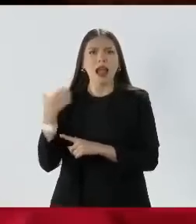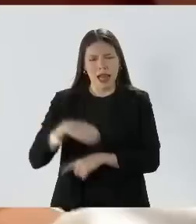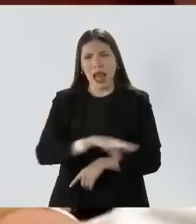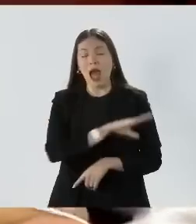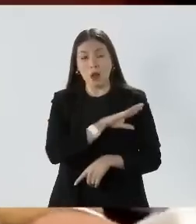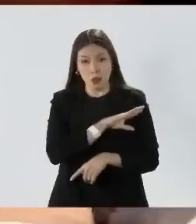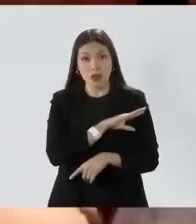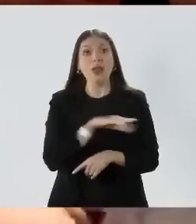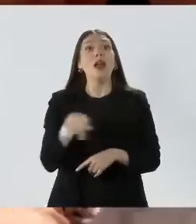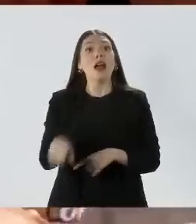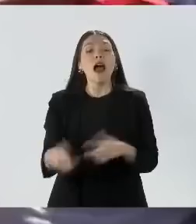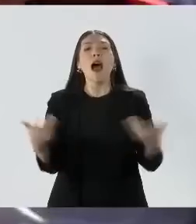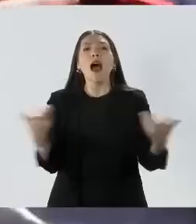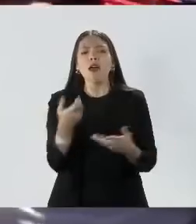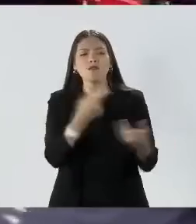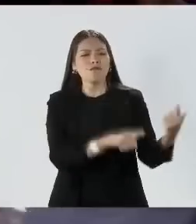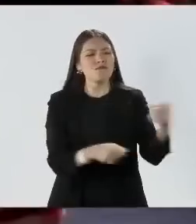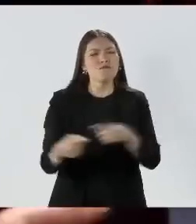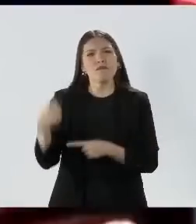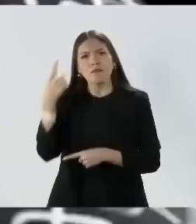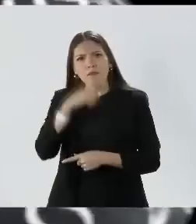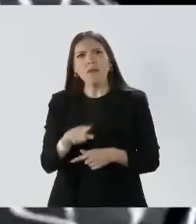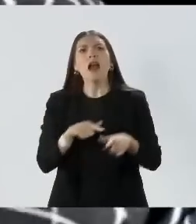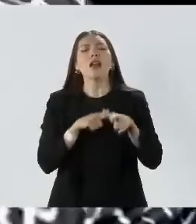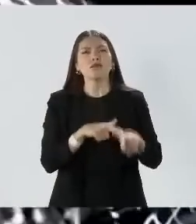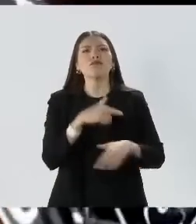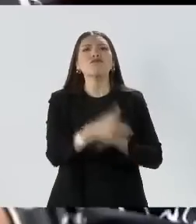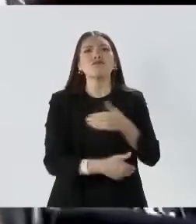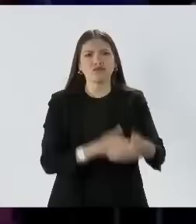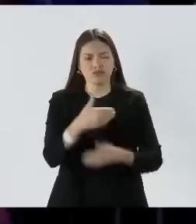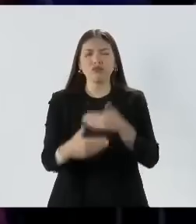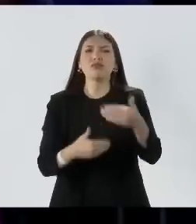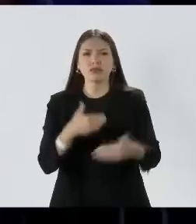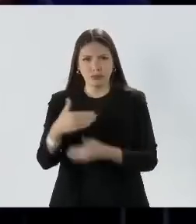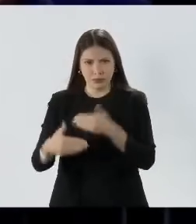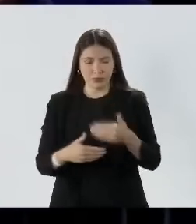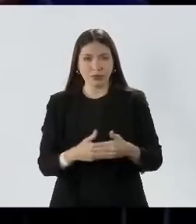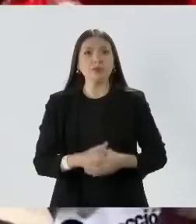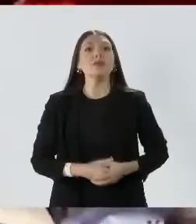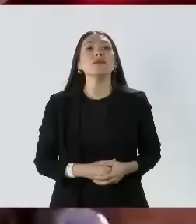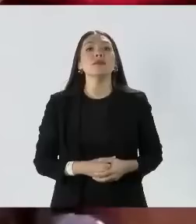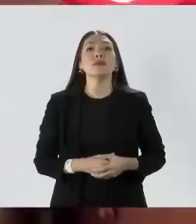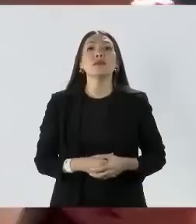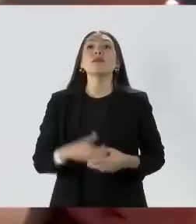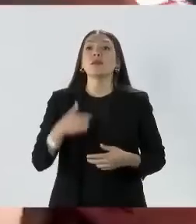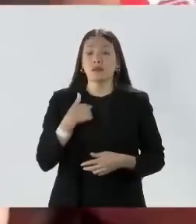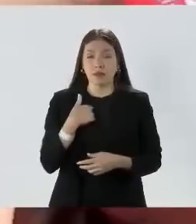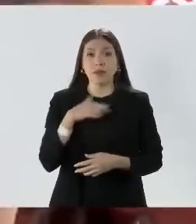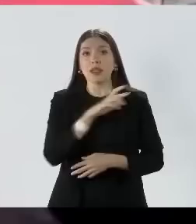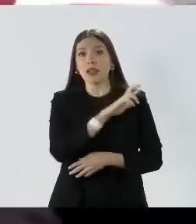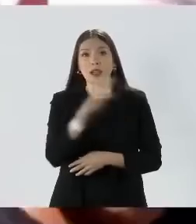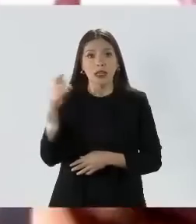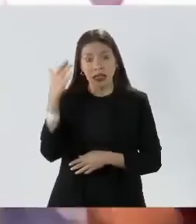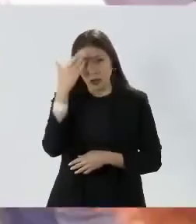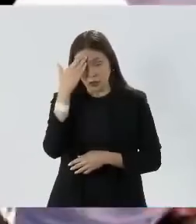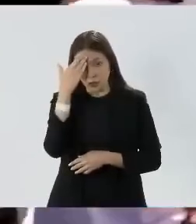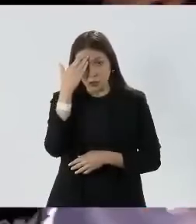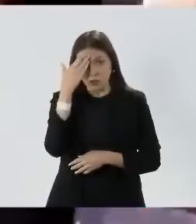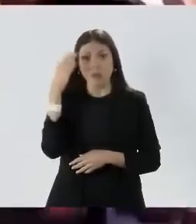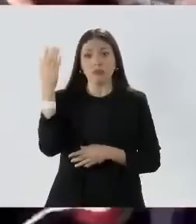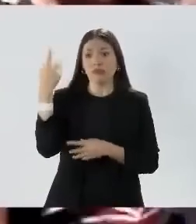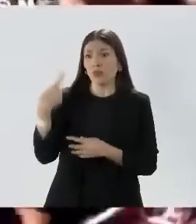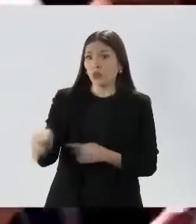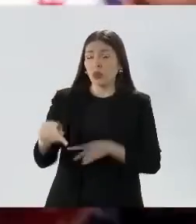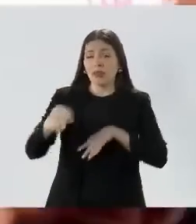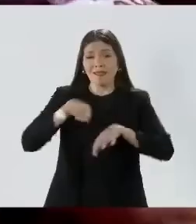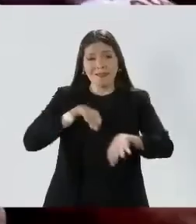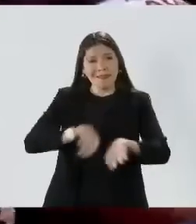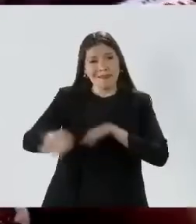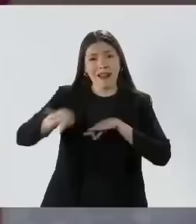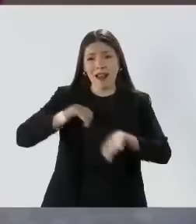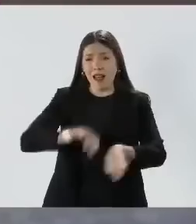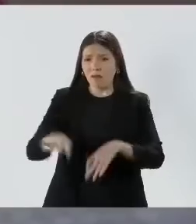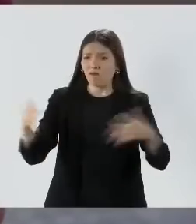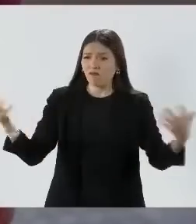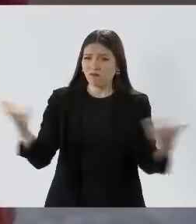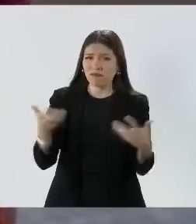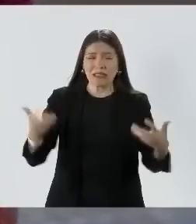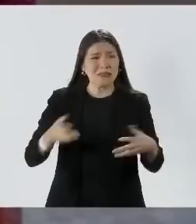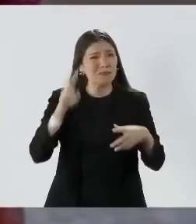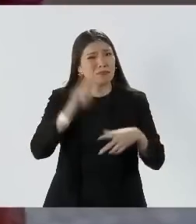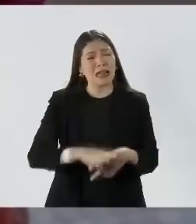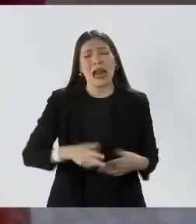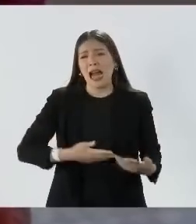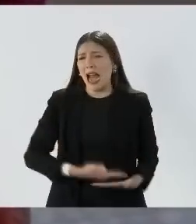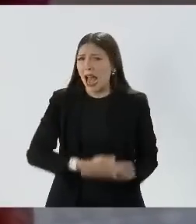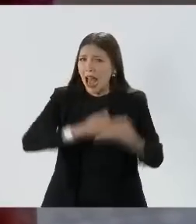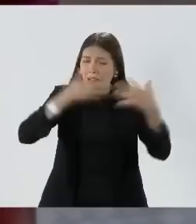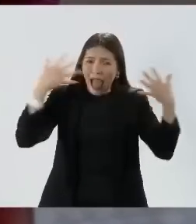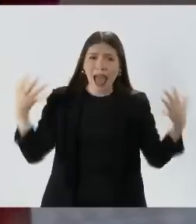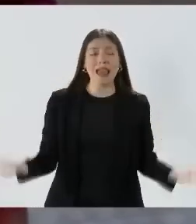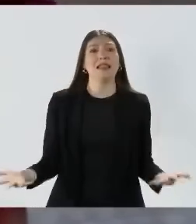para avanzar quiero reconocer el enorme trabajo realizado por la doctora Claudia fue una jefa